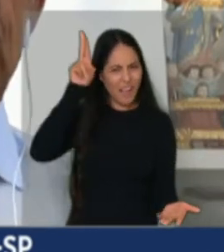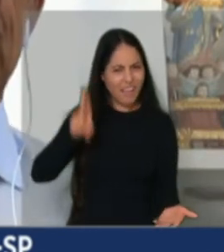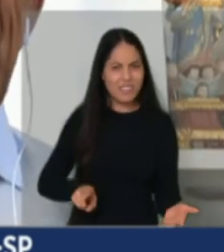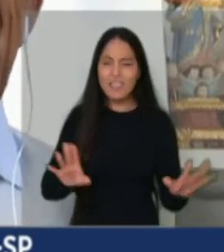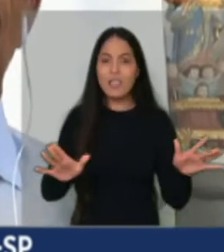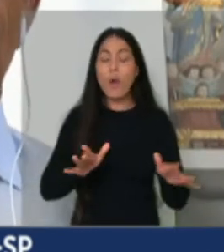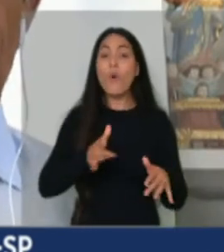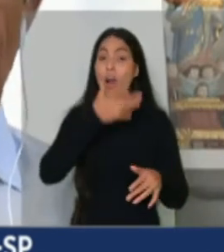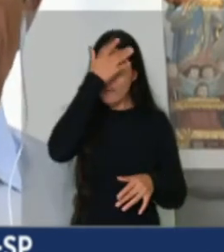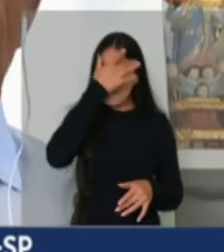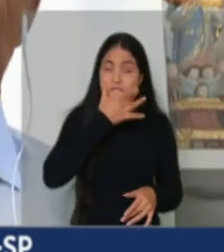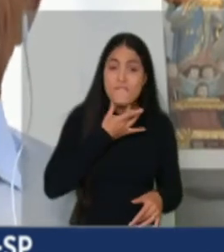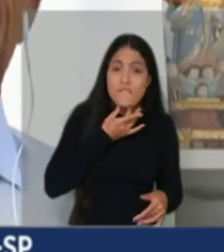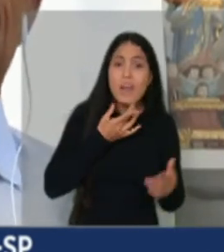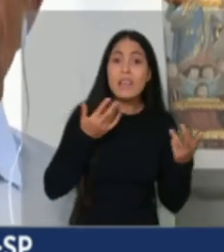PADRES, AS FREIRAS, OS DIÁ CONOS, OS NEGROS DA COMUNIDADE